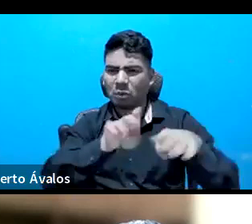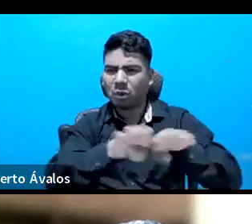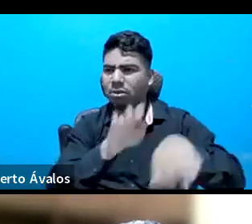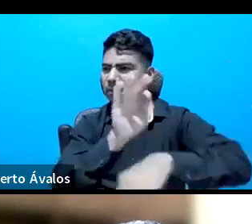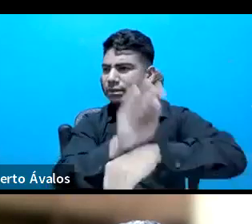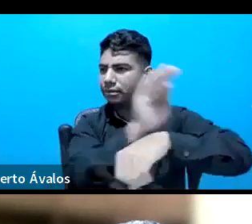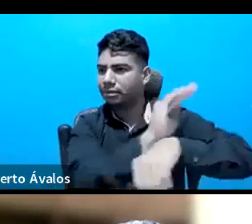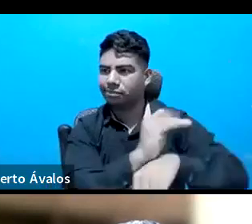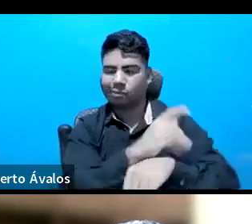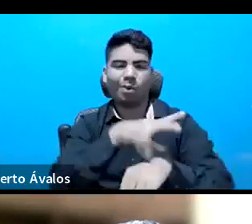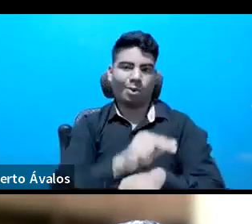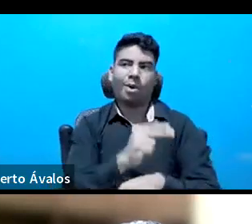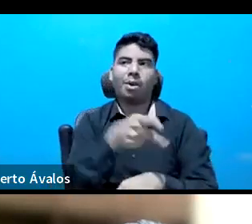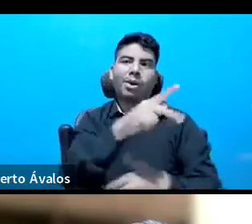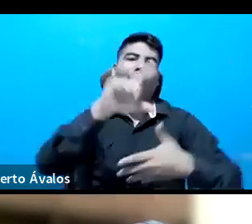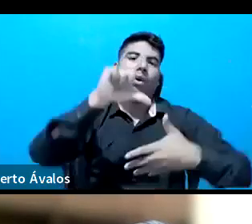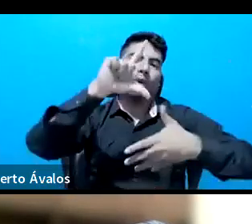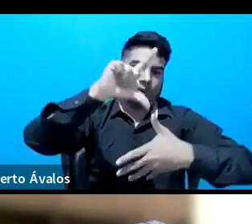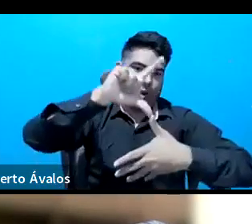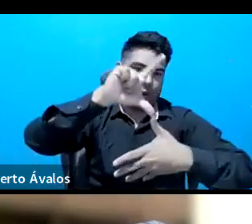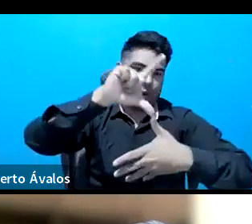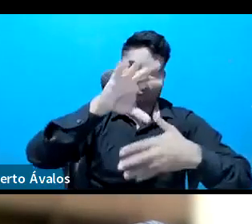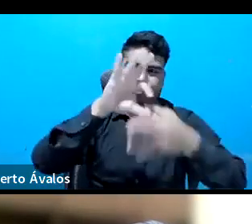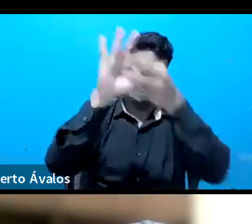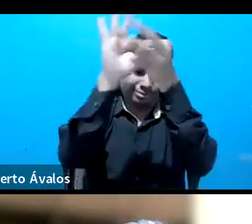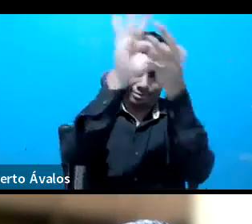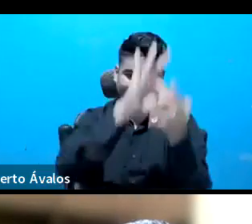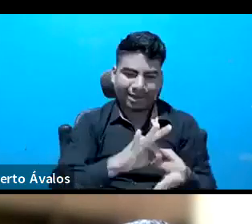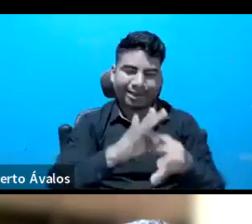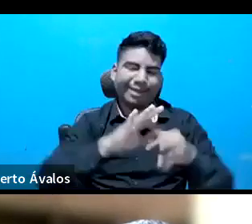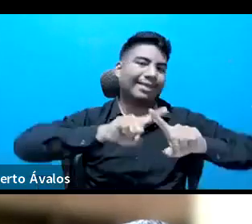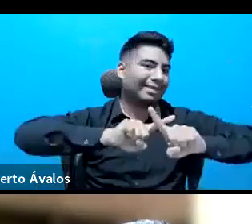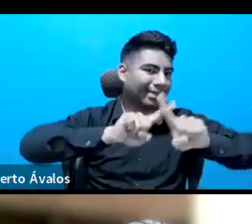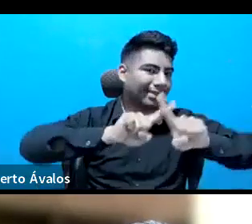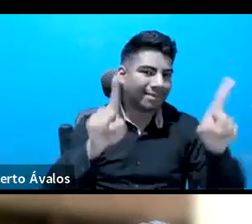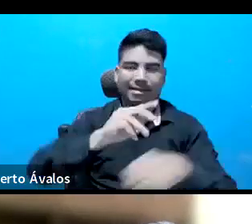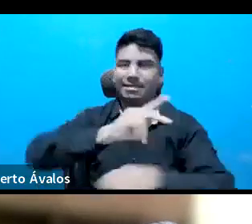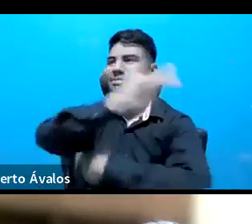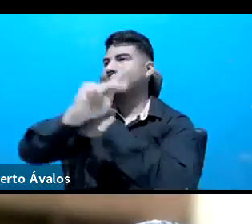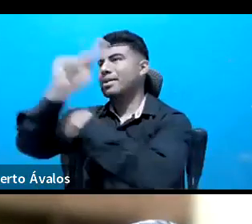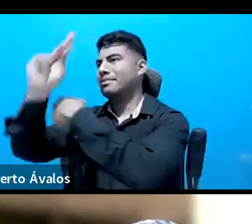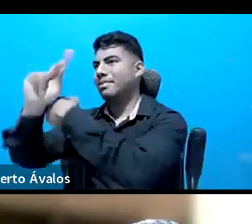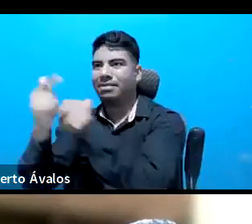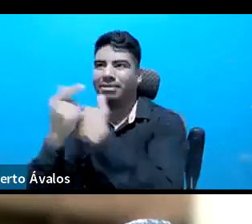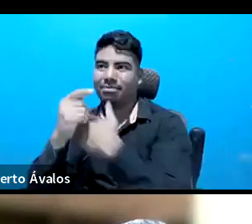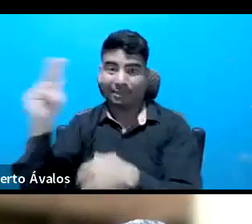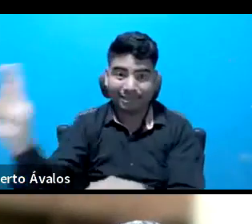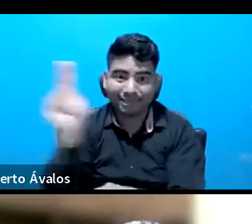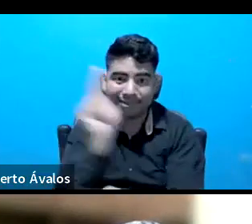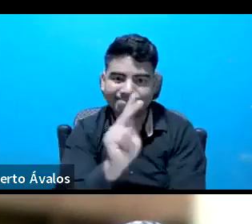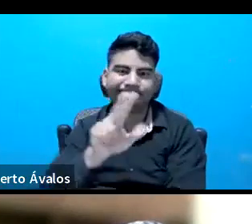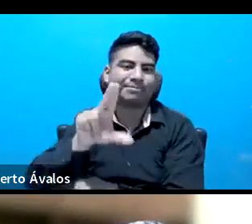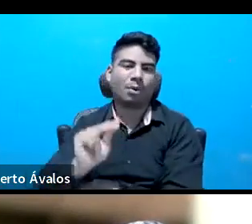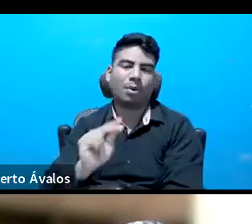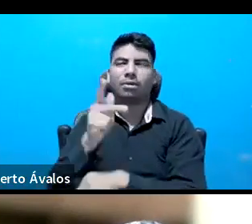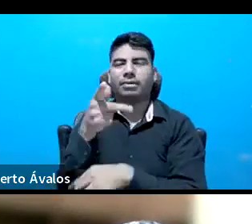no entonces en latinoamérica pues sí, las sí, las condiciones son muy Diferentes a las que se vive n en n en otros, en otros n en